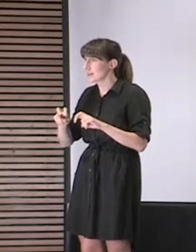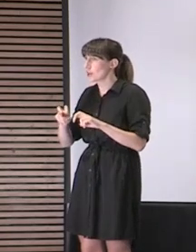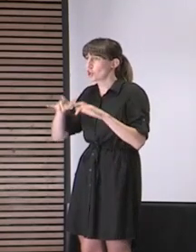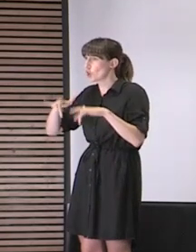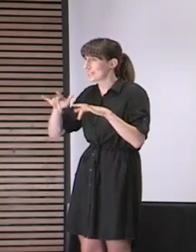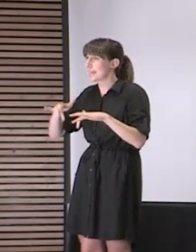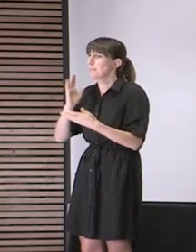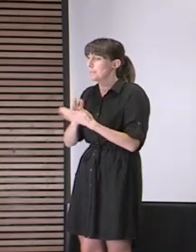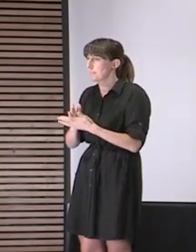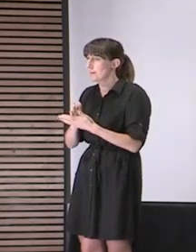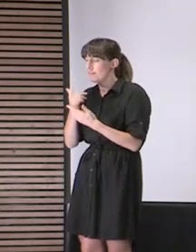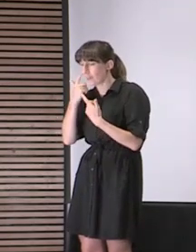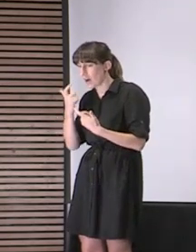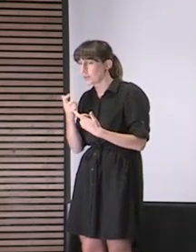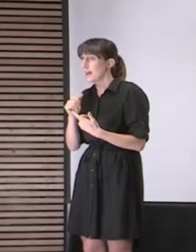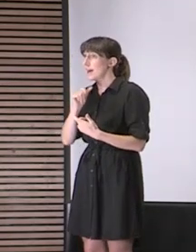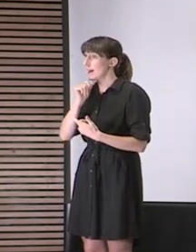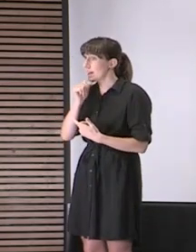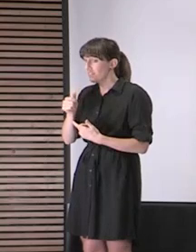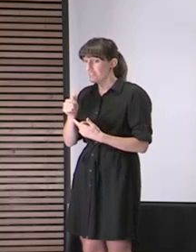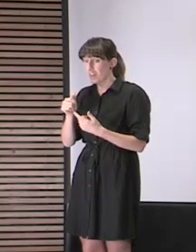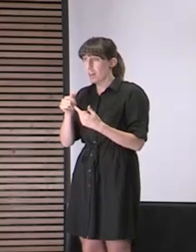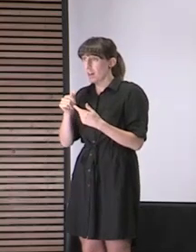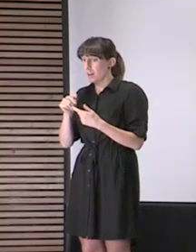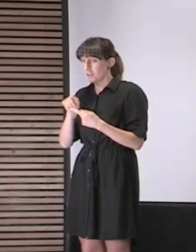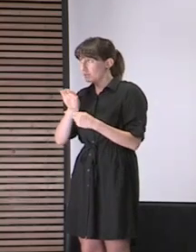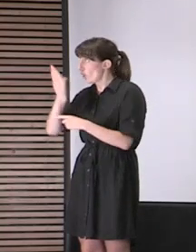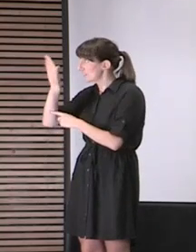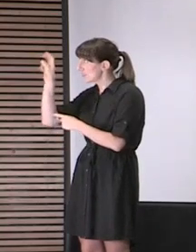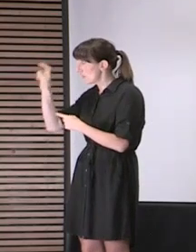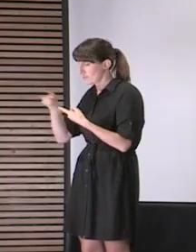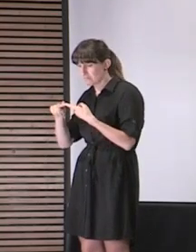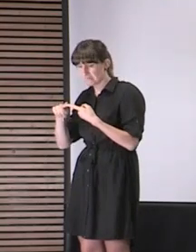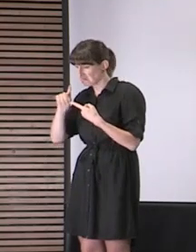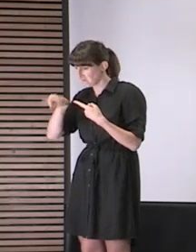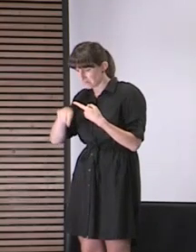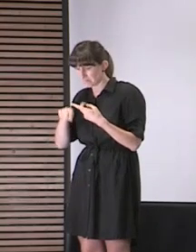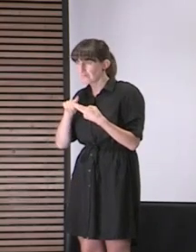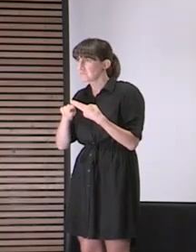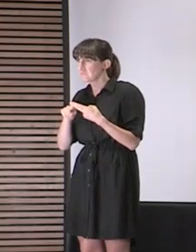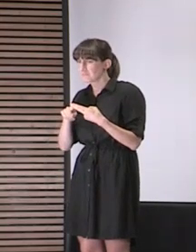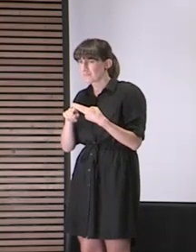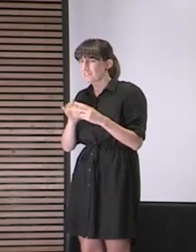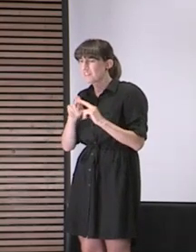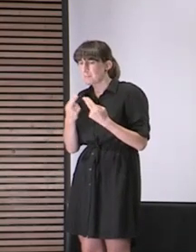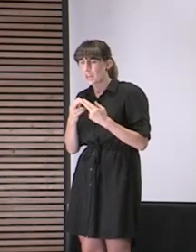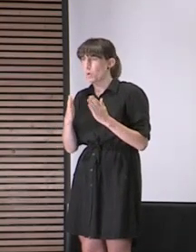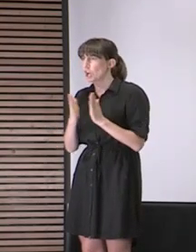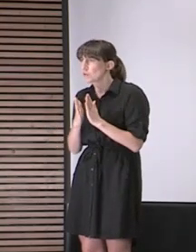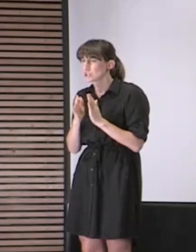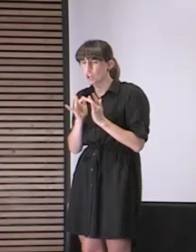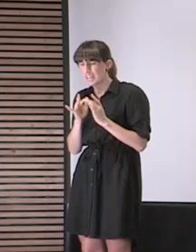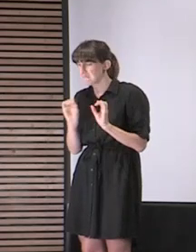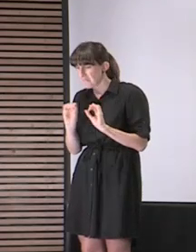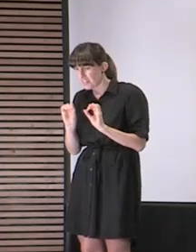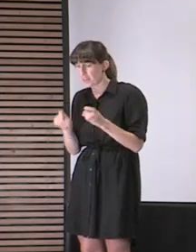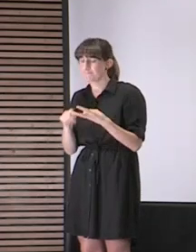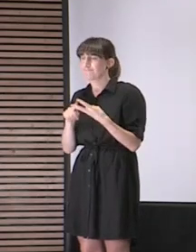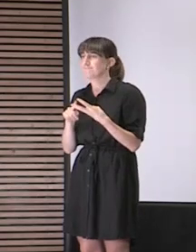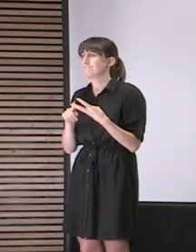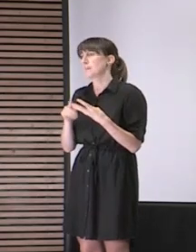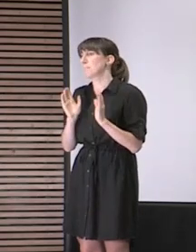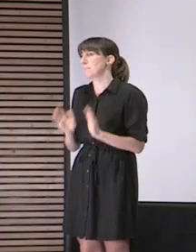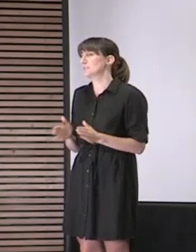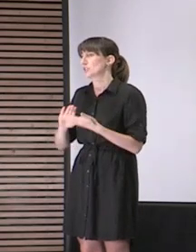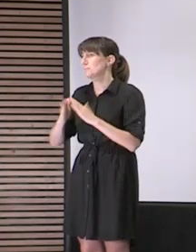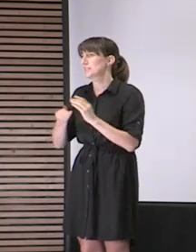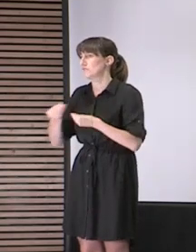es una proporción. El tiempo ha